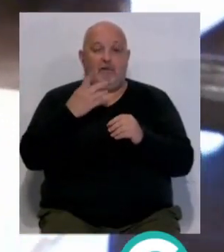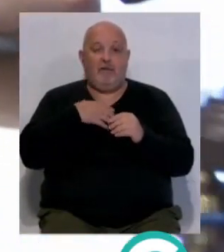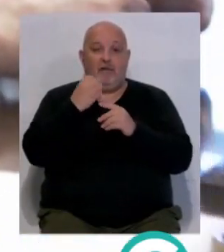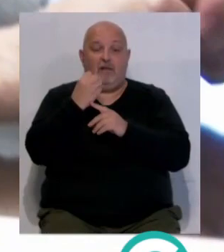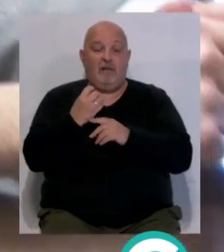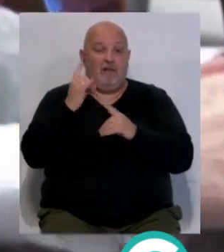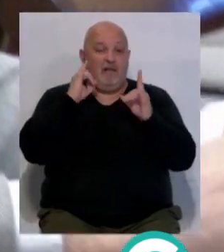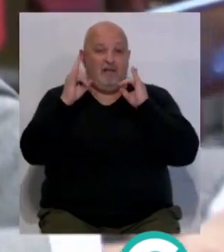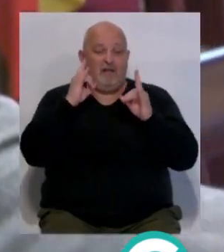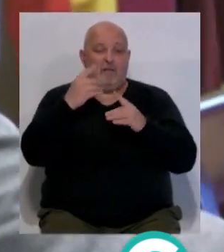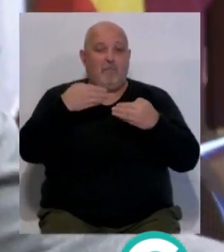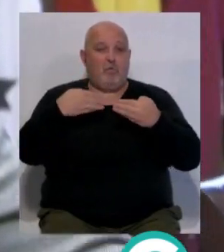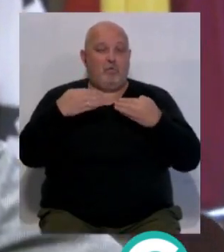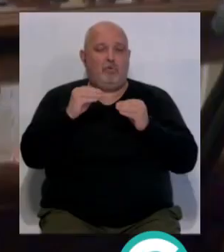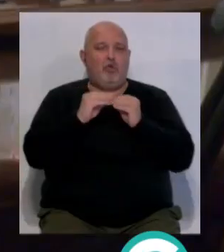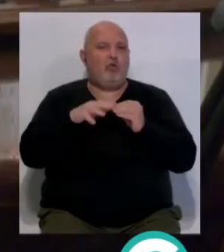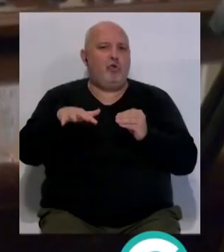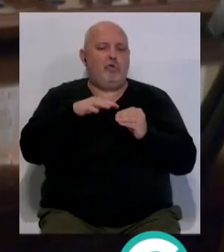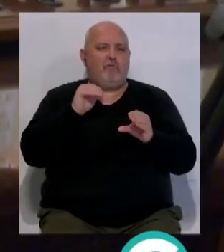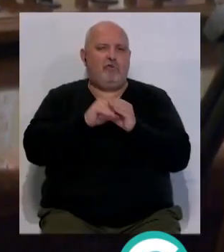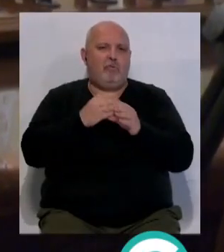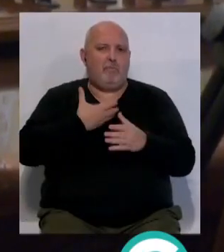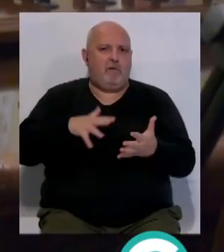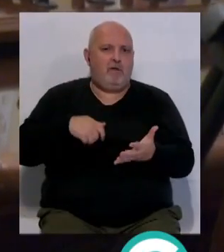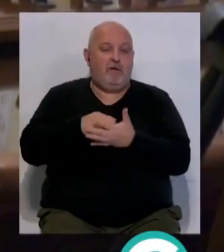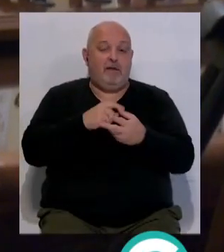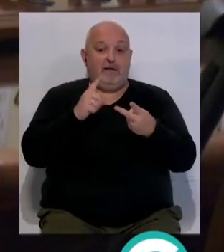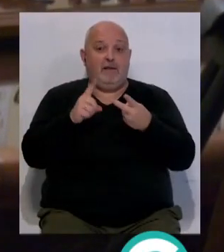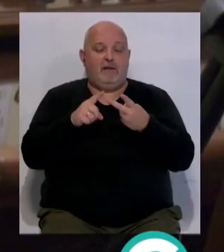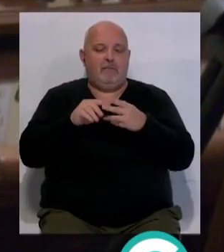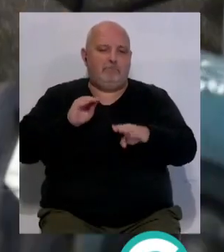acústicos con Bluetooth se colocará con fondos municipales y la siguiente será financiada a